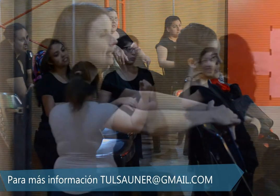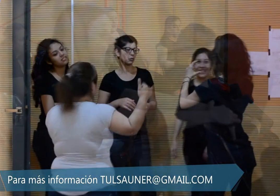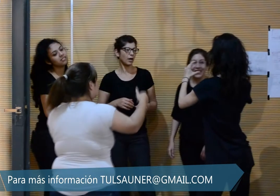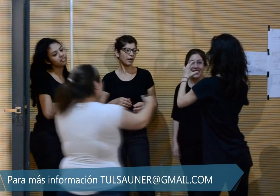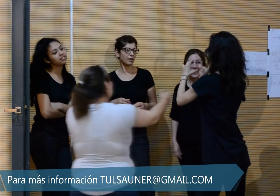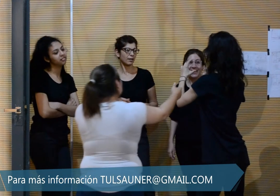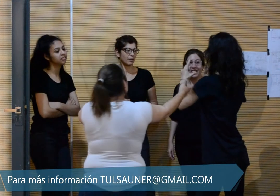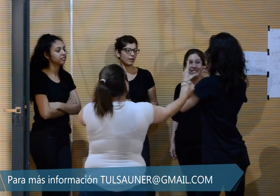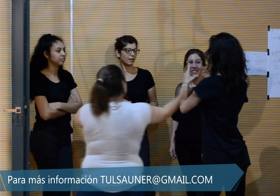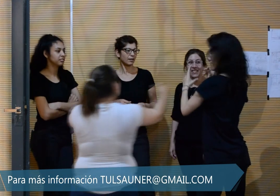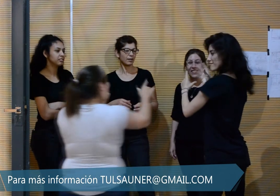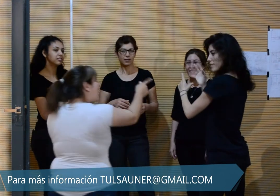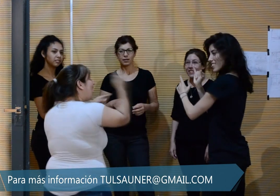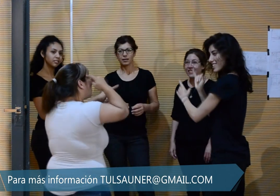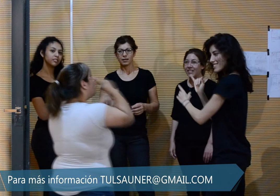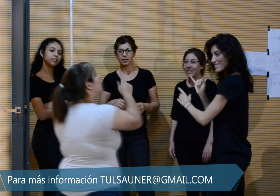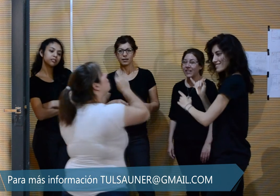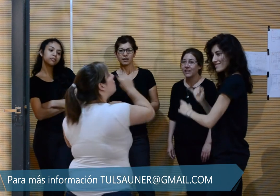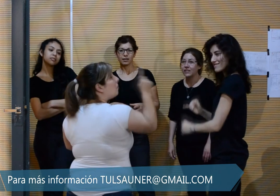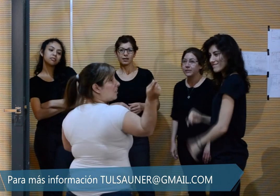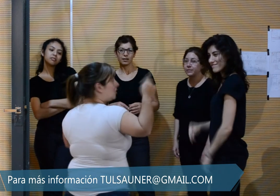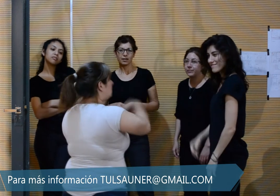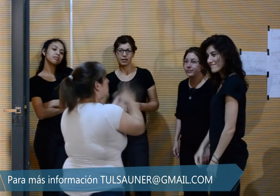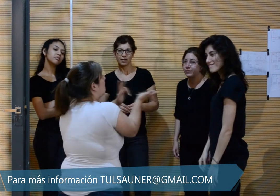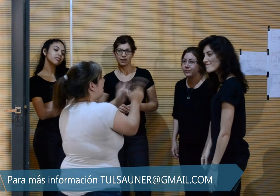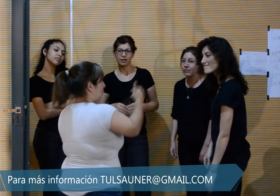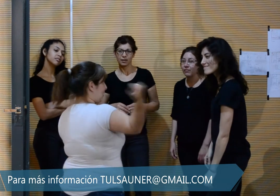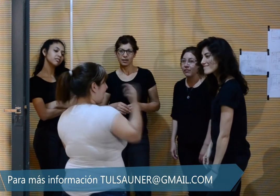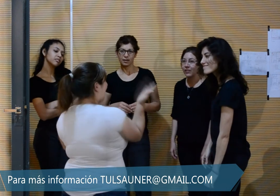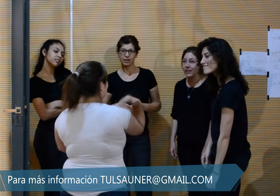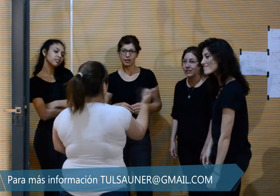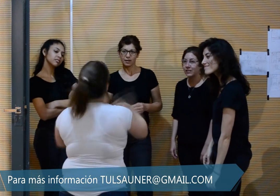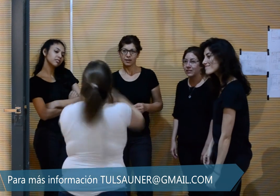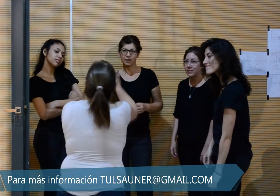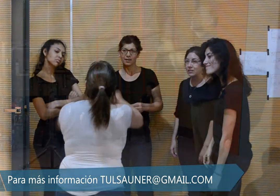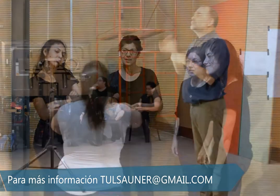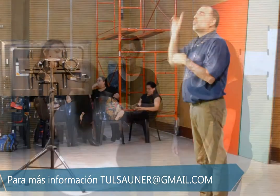Universitaria de Lengua de Señas Argentinas Español de la facultad de Trabajo Social,